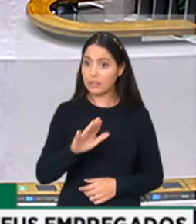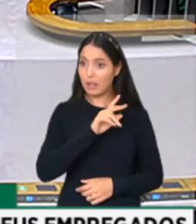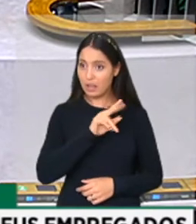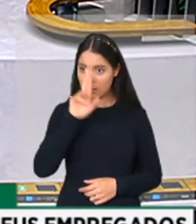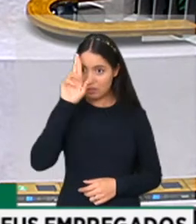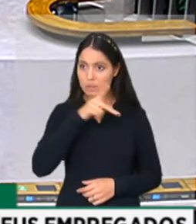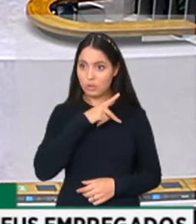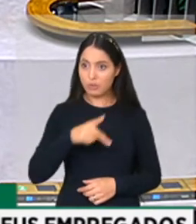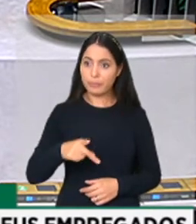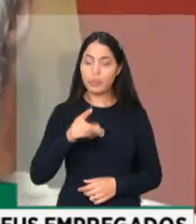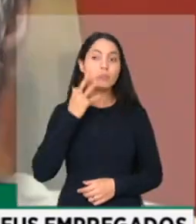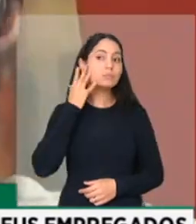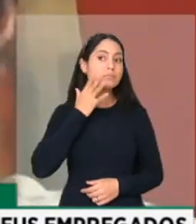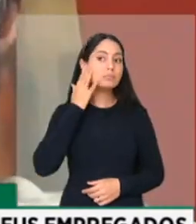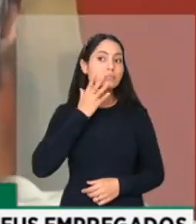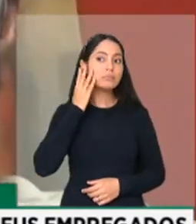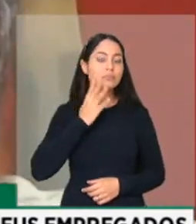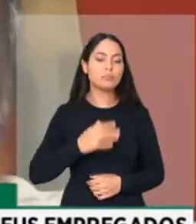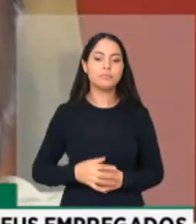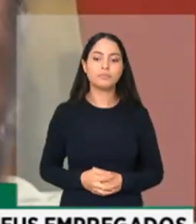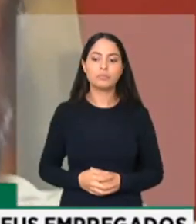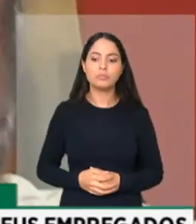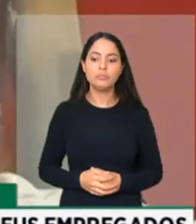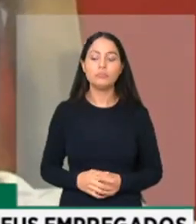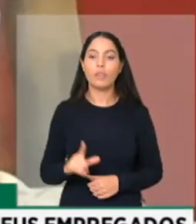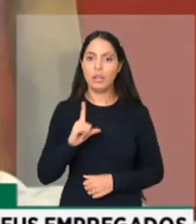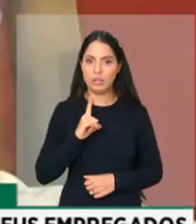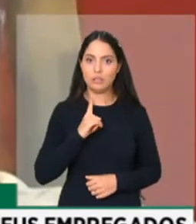TARDE. -- [DEPUTADO]: O PEDIDO PARA SEGUIR A DEPUTADA JANDIRA FEGHALI USAR O NOSSO TEMPO DE